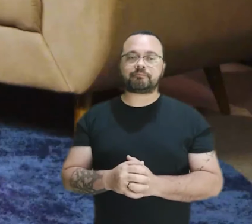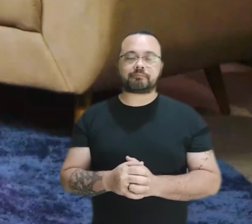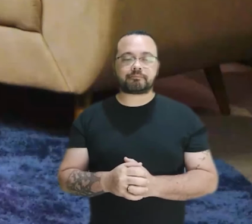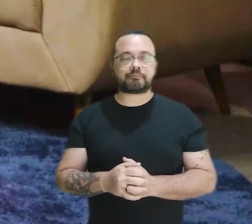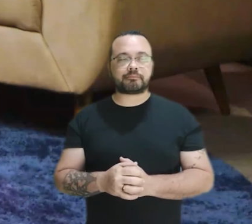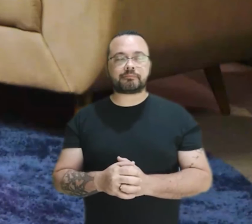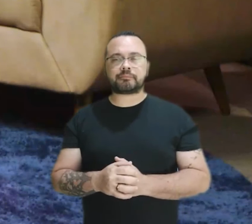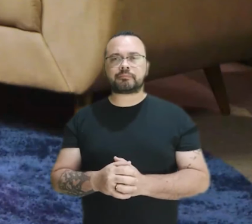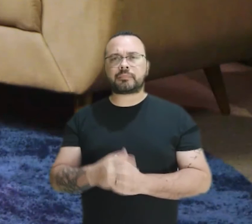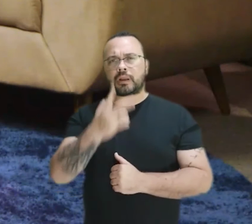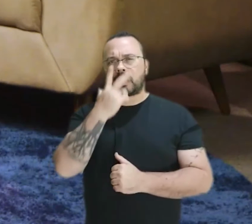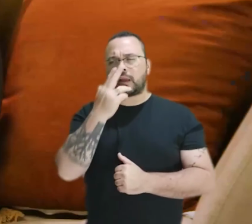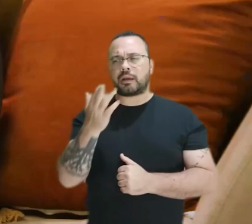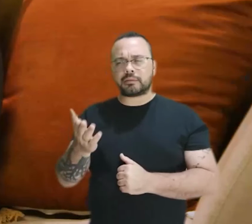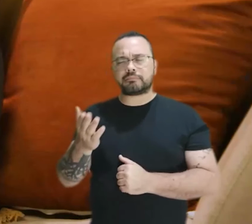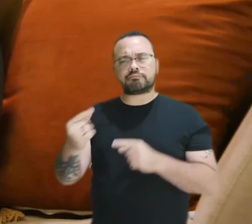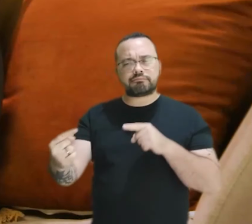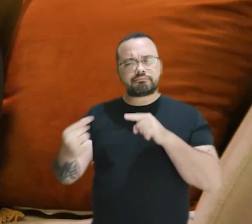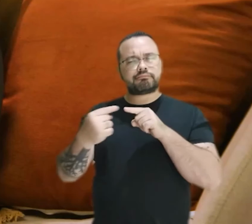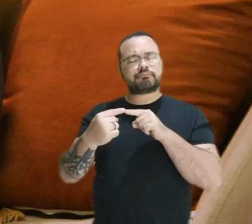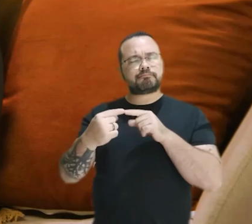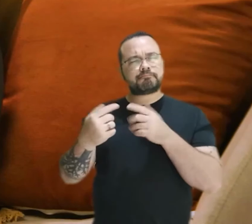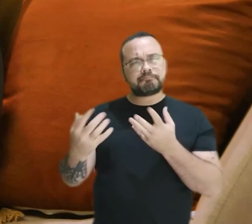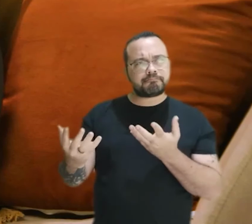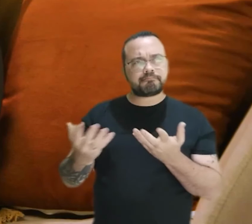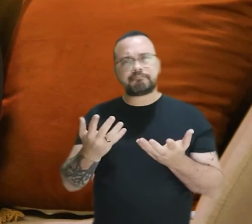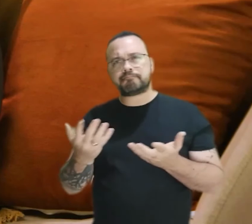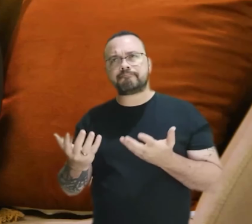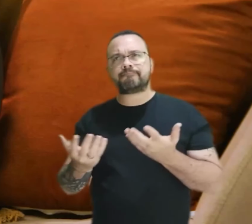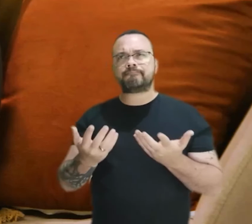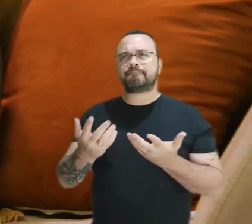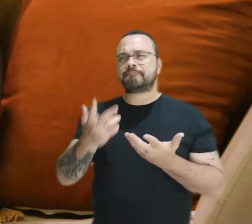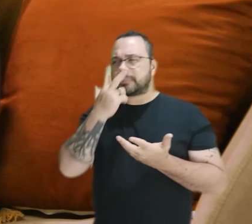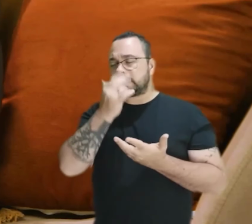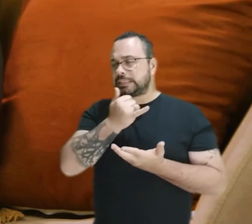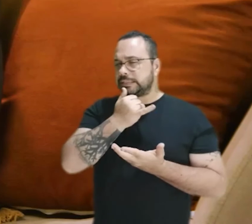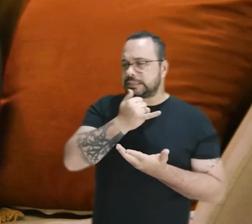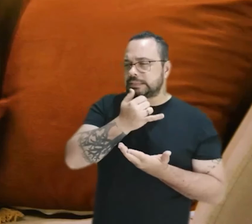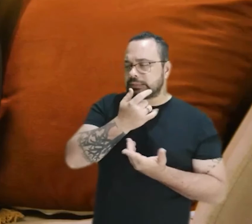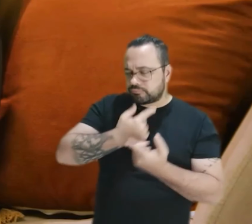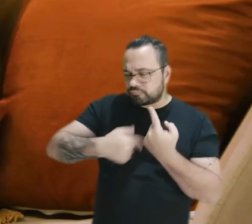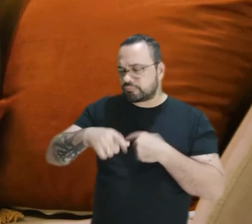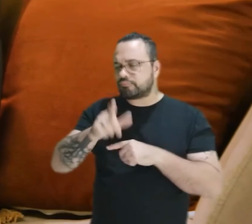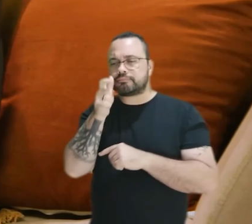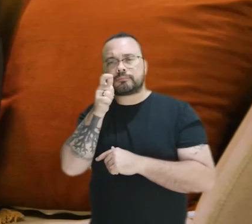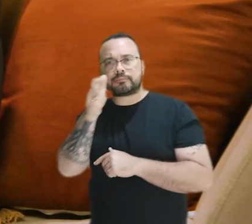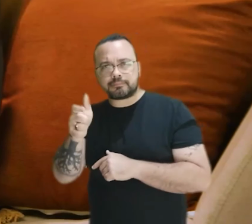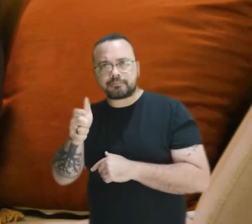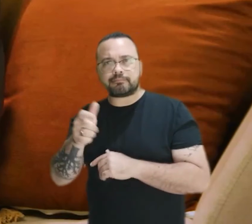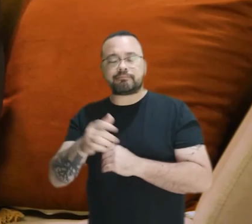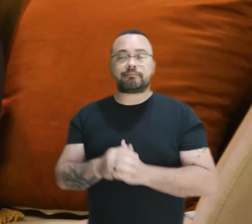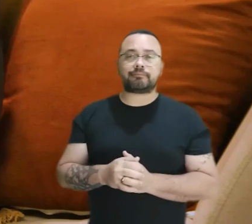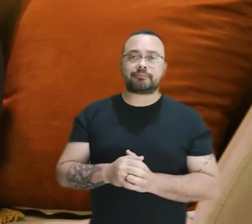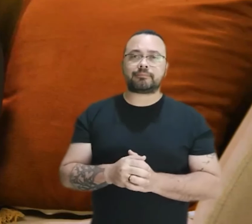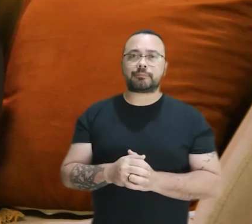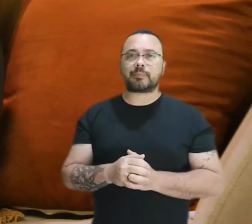Eu acho que foi uma coincidência um pouco triste, mas também interessante, porque é...